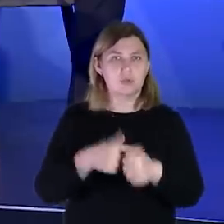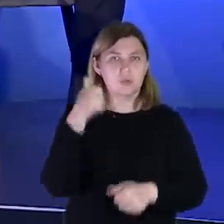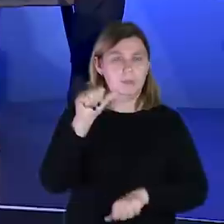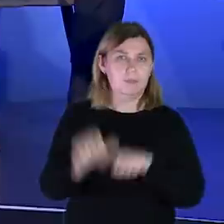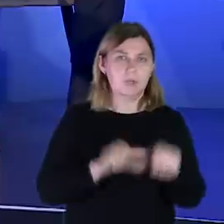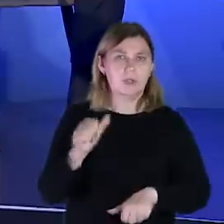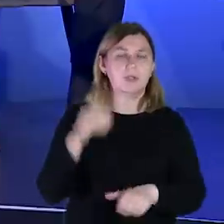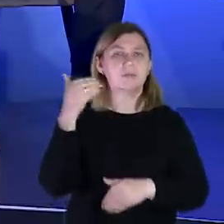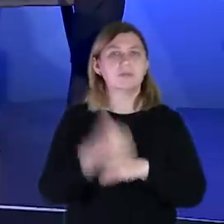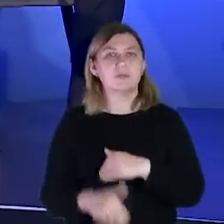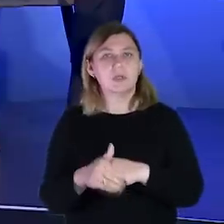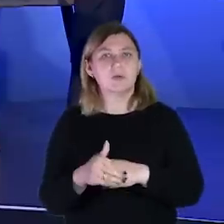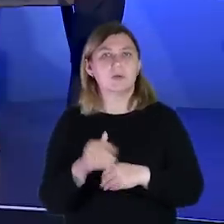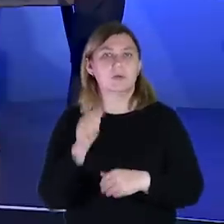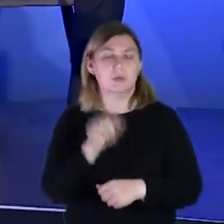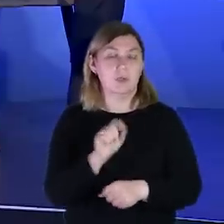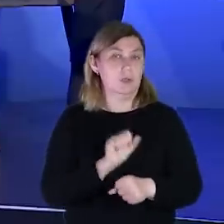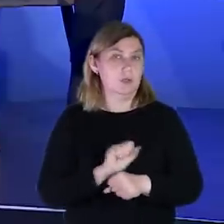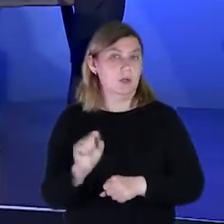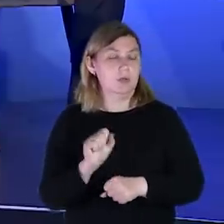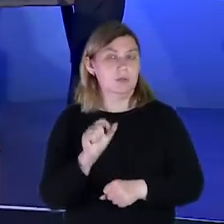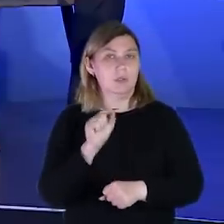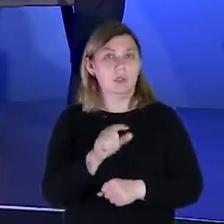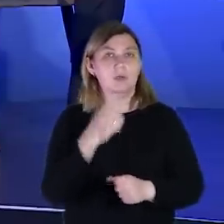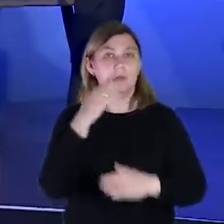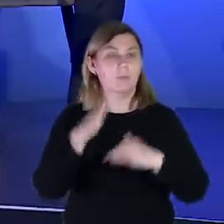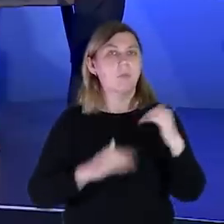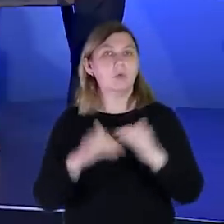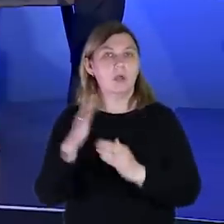roku, czyli zakończone Traktatem ryskim. I ona, jeżeli chodzi o ukształtowanie terenowe,